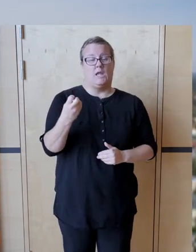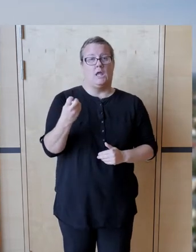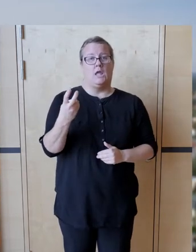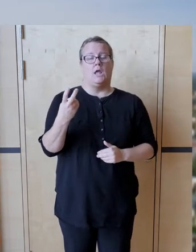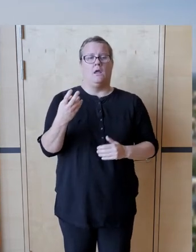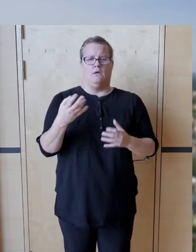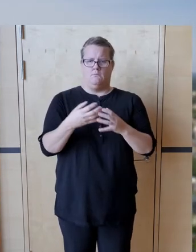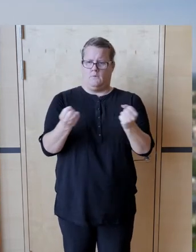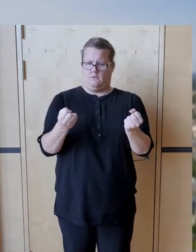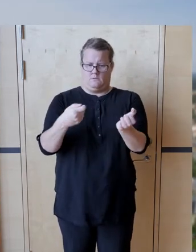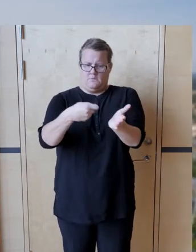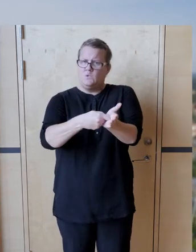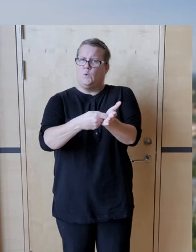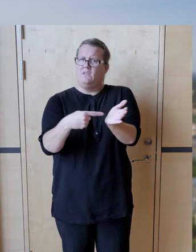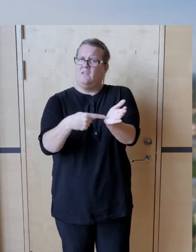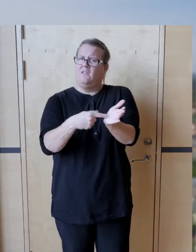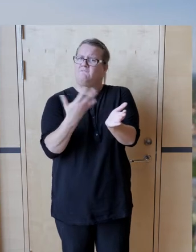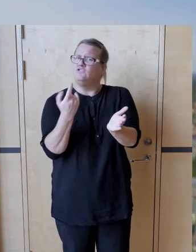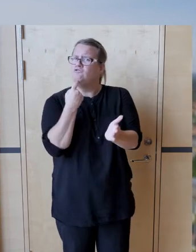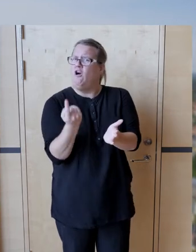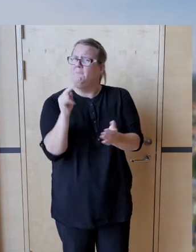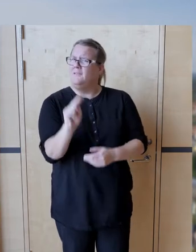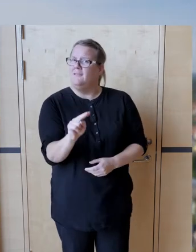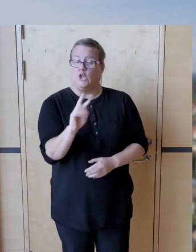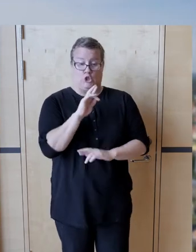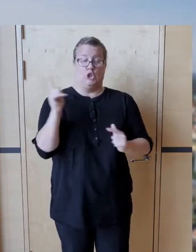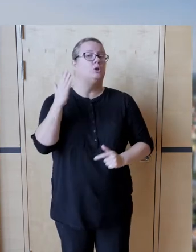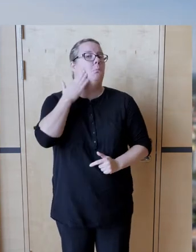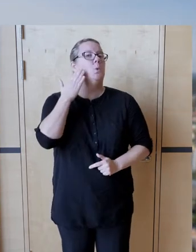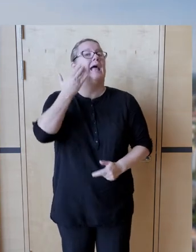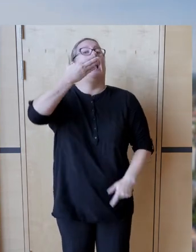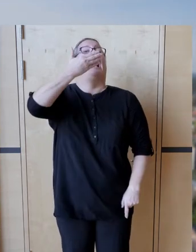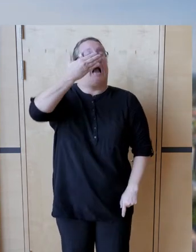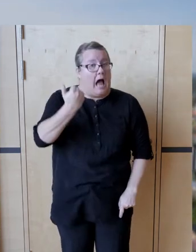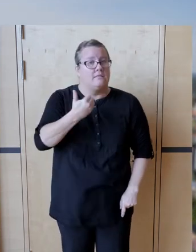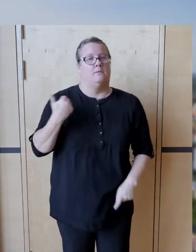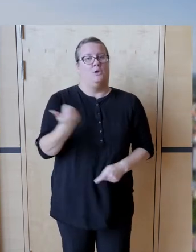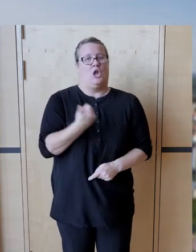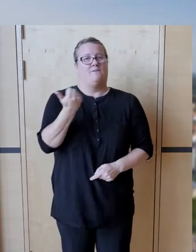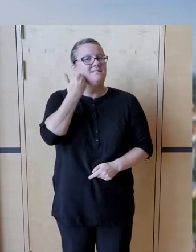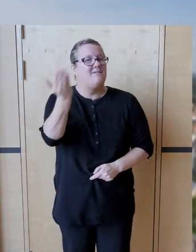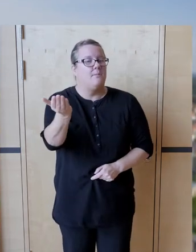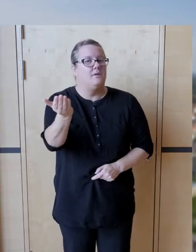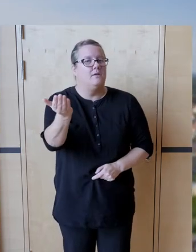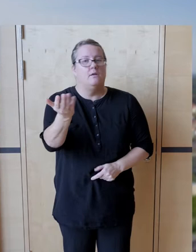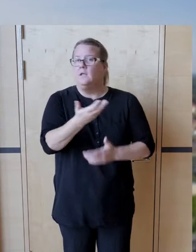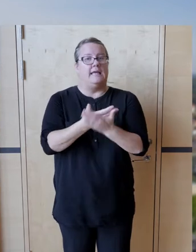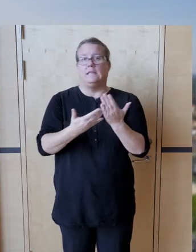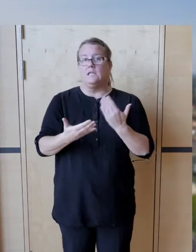Vad beslutet sa För ett nytt boende som kan behövas i framtiden Inte som kommer att behöva siffran